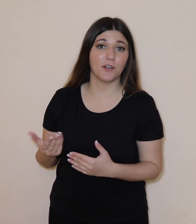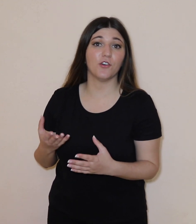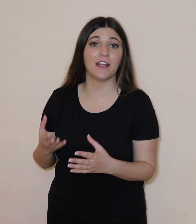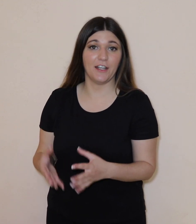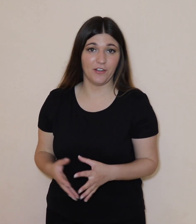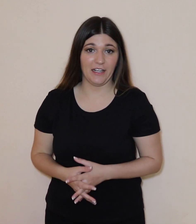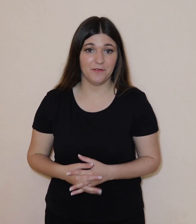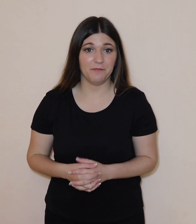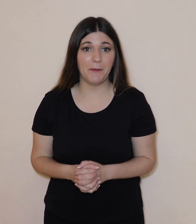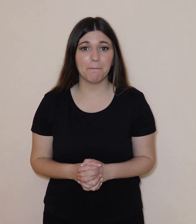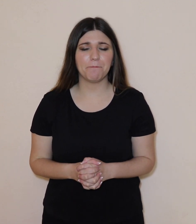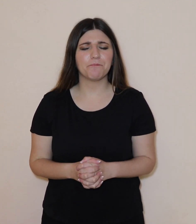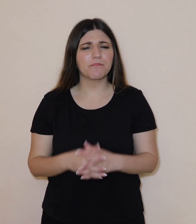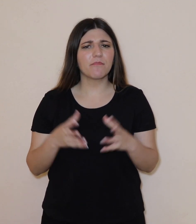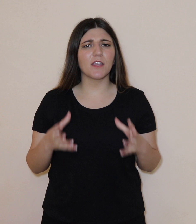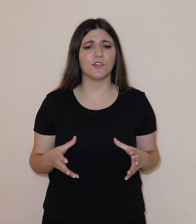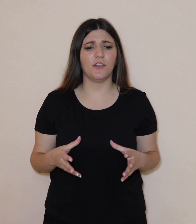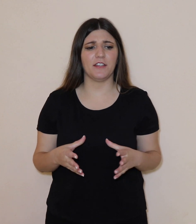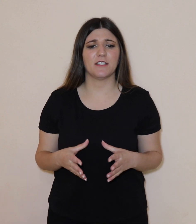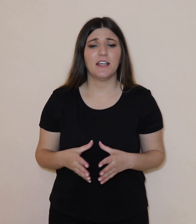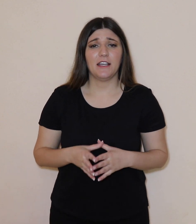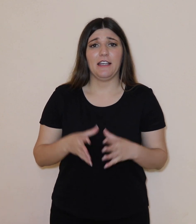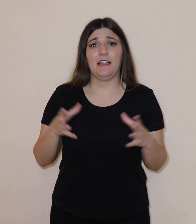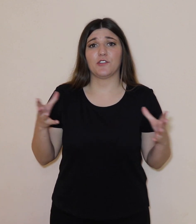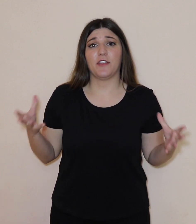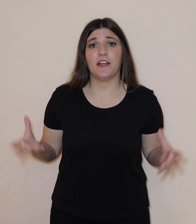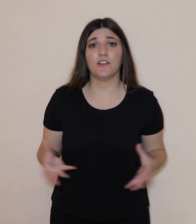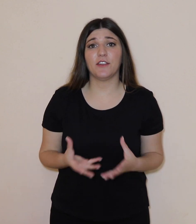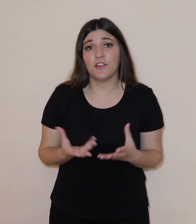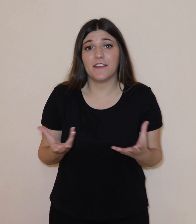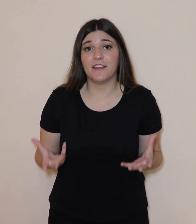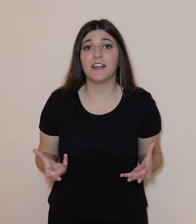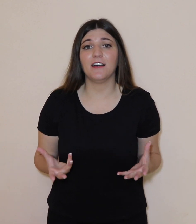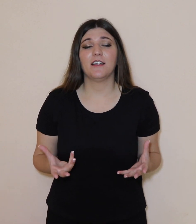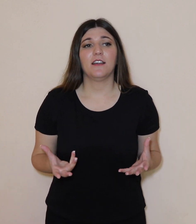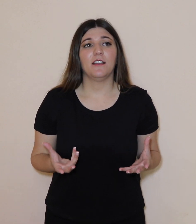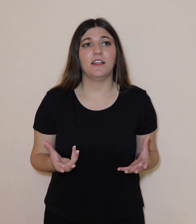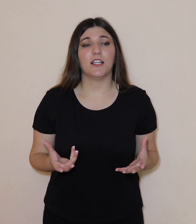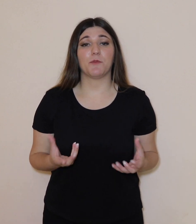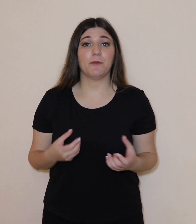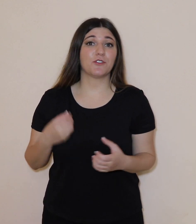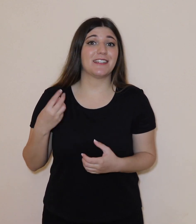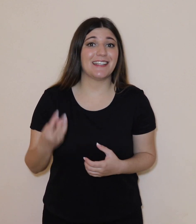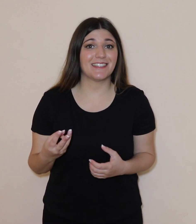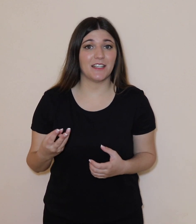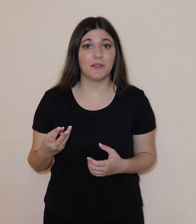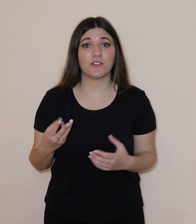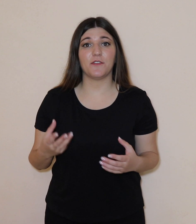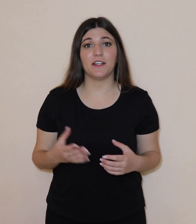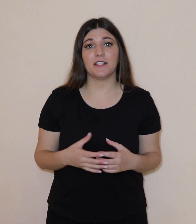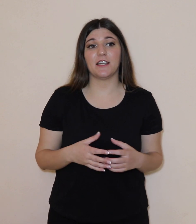mejor en oral. Entonces en la sociedad de hoy de hoy en día les ponemos tres términos diferentes a